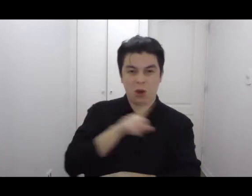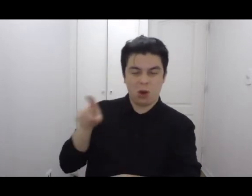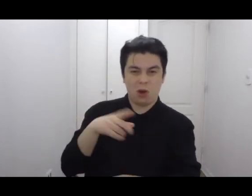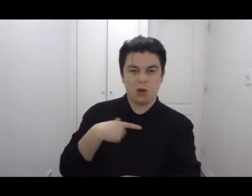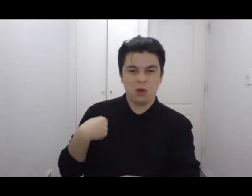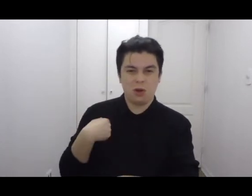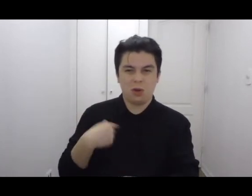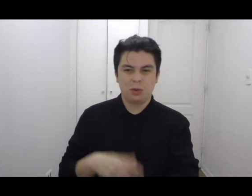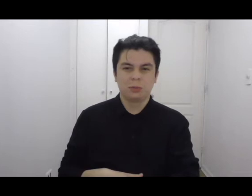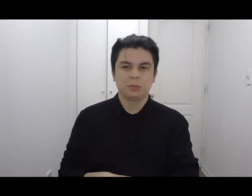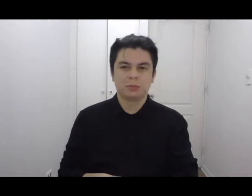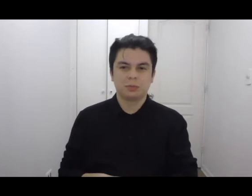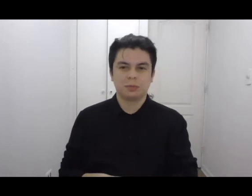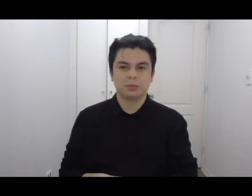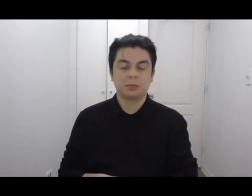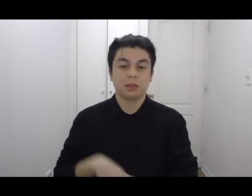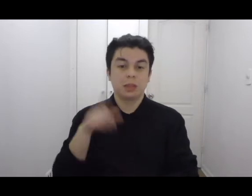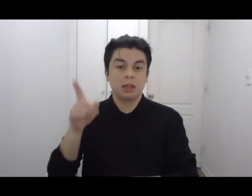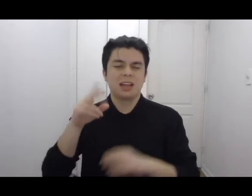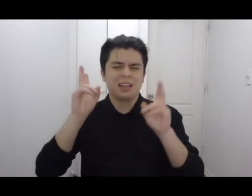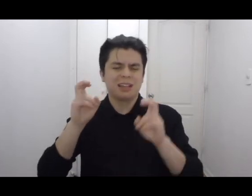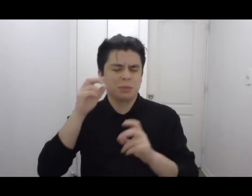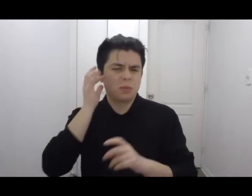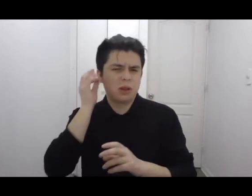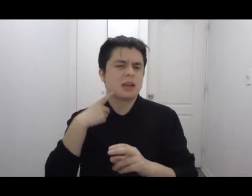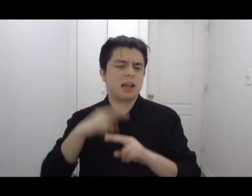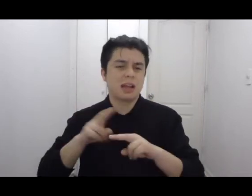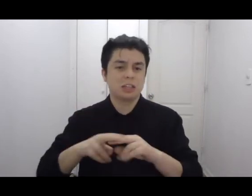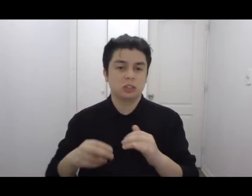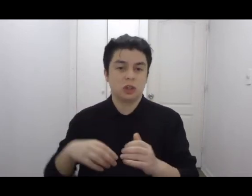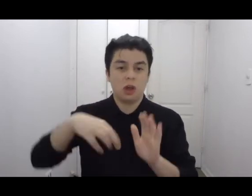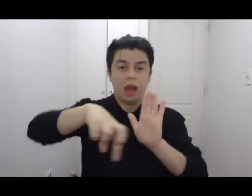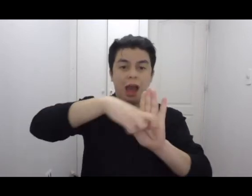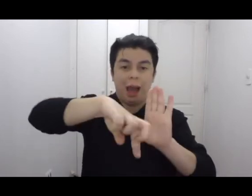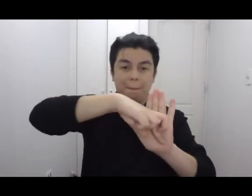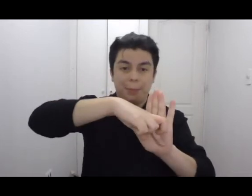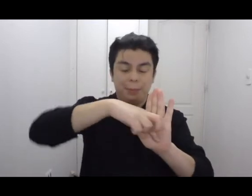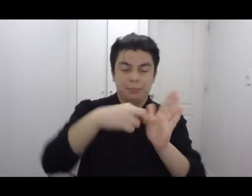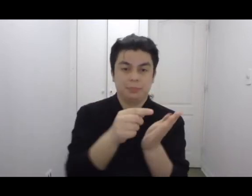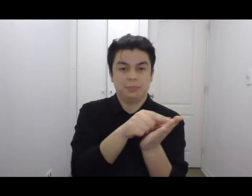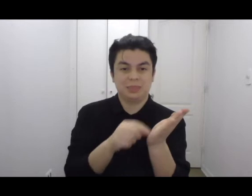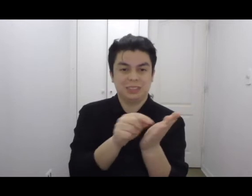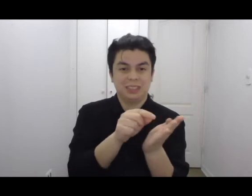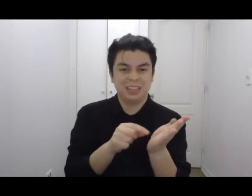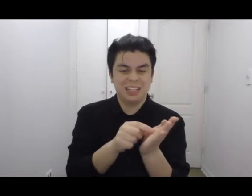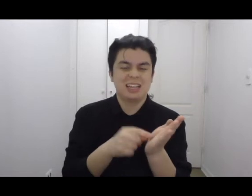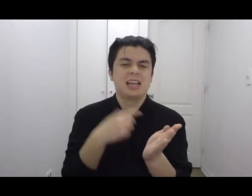que se llama Como Quiero lo pueden encontrar en instagram @como.quiero y la